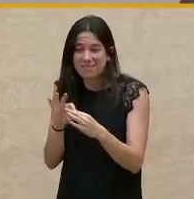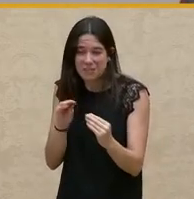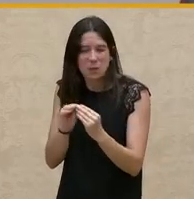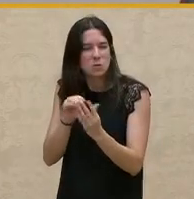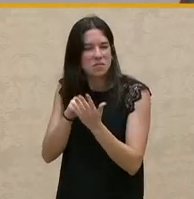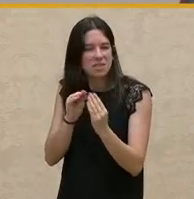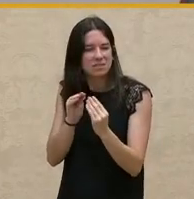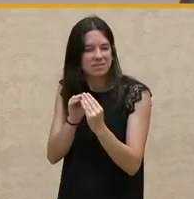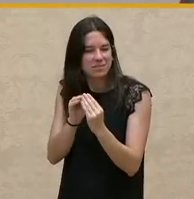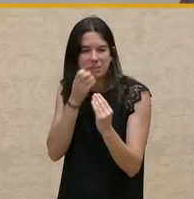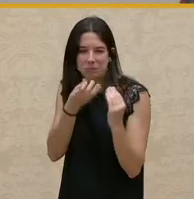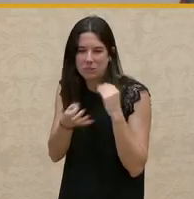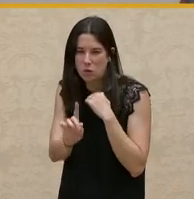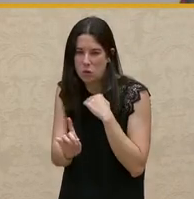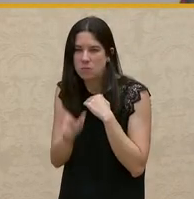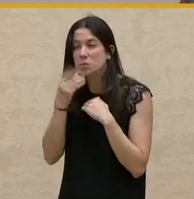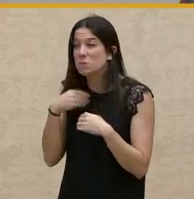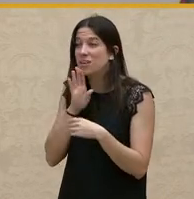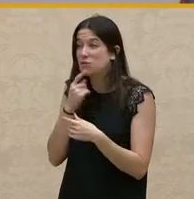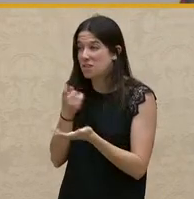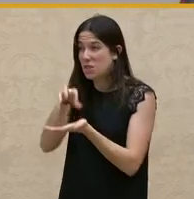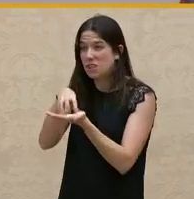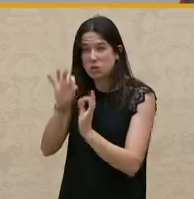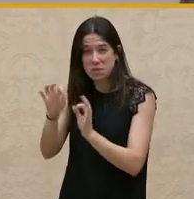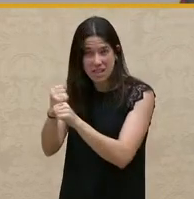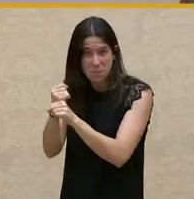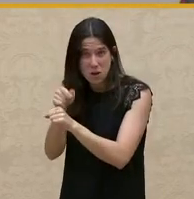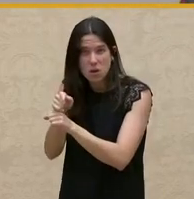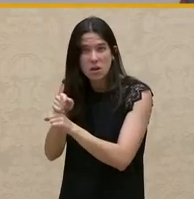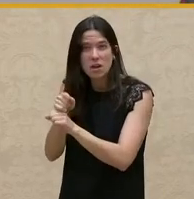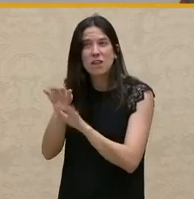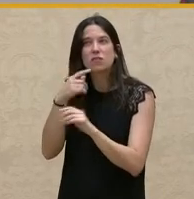esto que os decía de los centros especiales de empleo es el ataque de una entidad que tiene